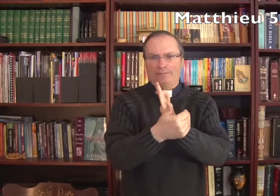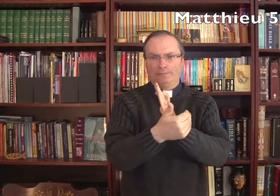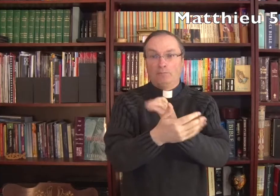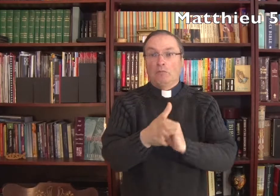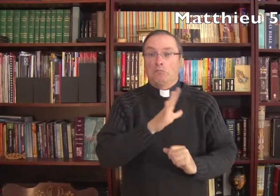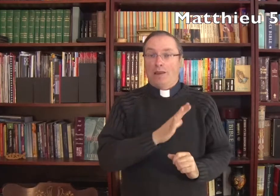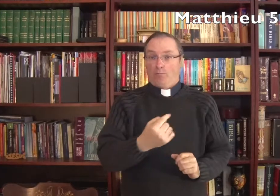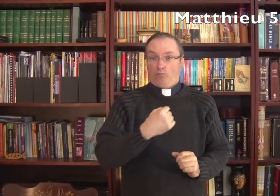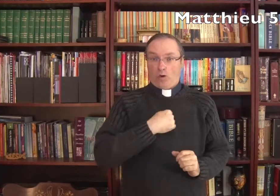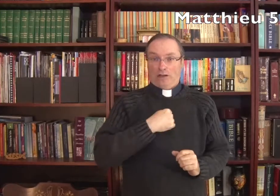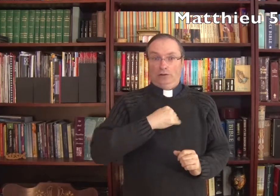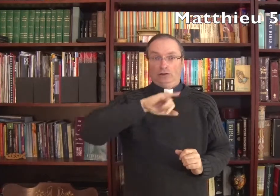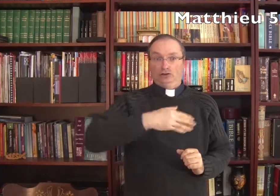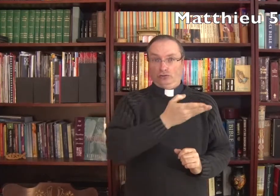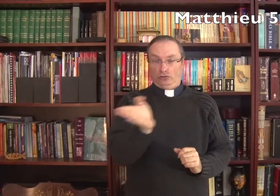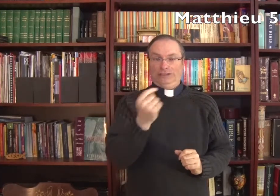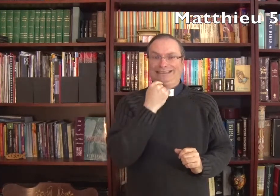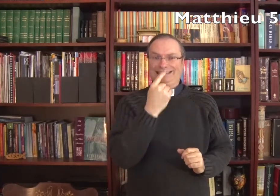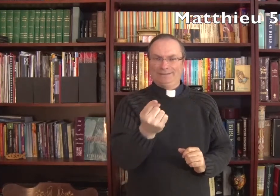Mais moi je vous dis: